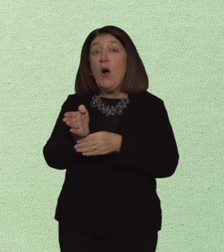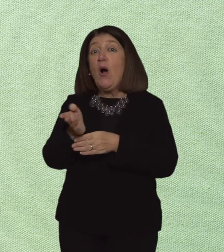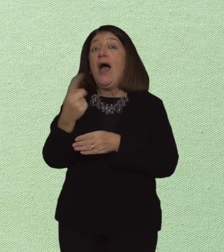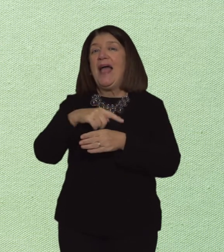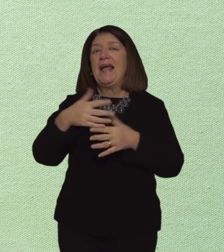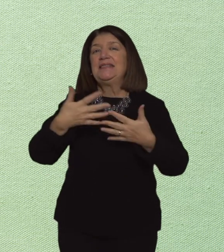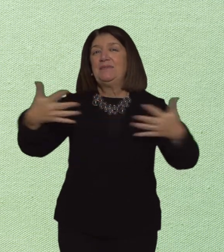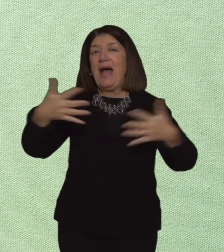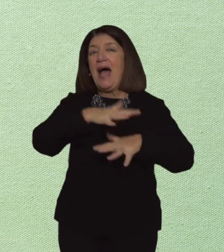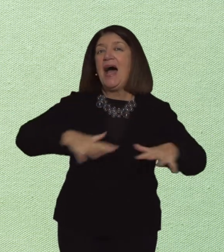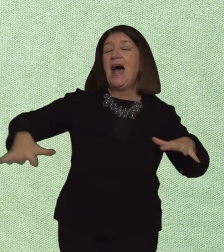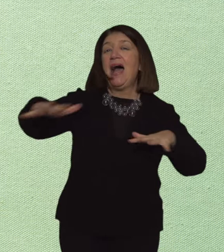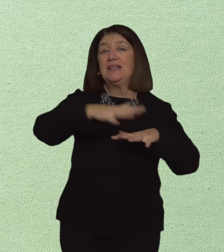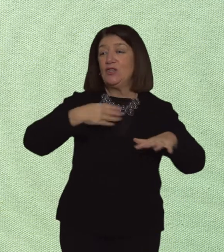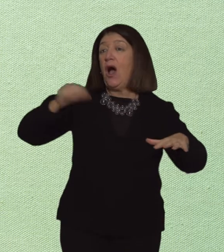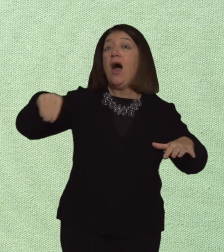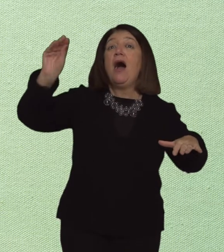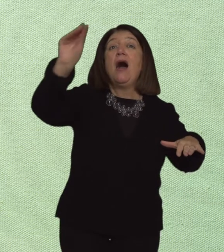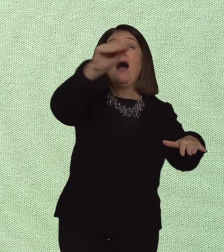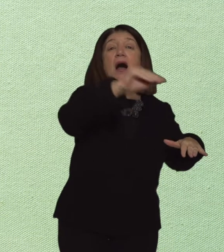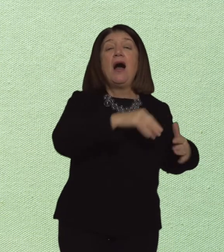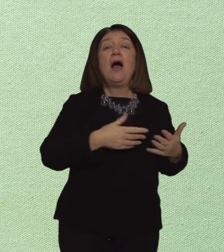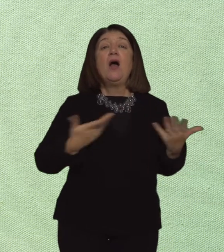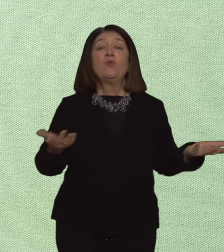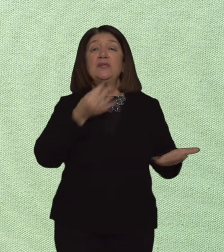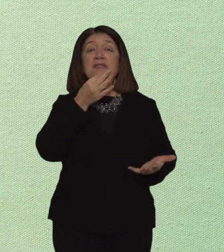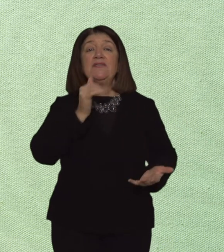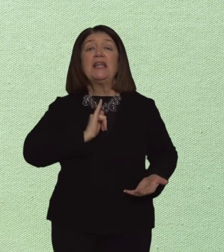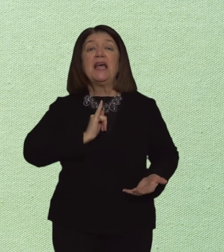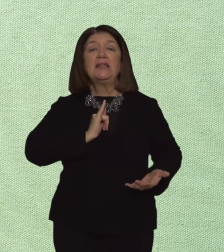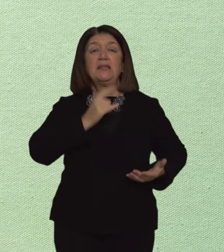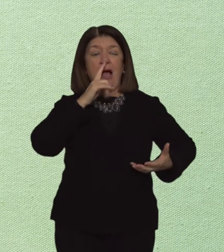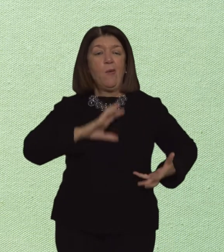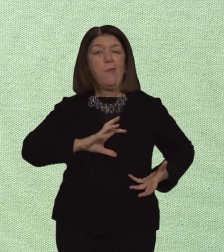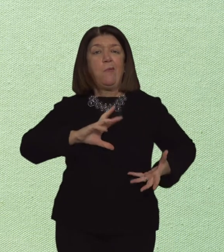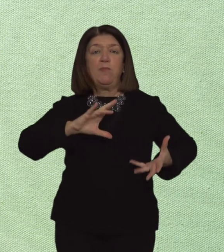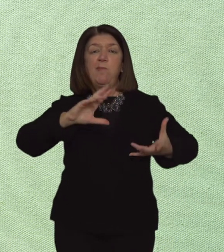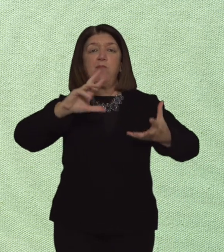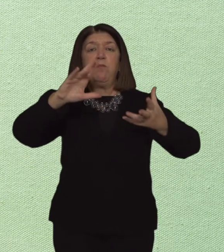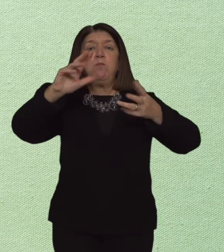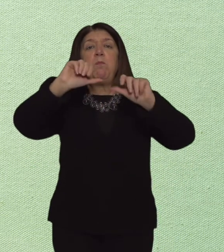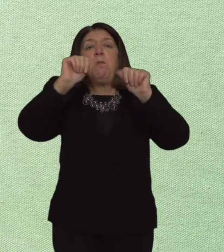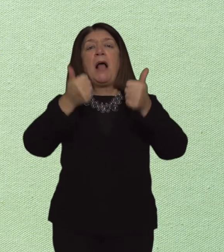sono necessariamente innate, ma siamo noi che definiamo performativi, avranno sempre a che vedere con una